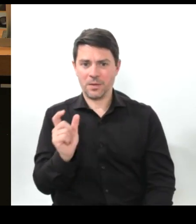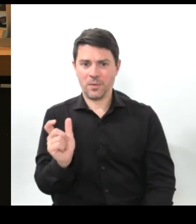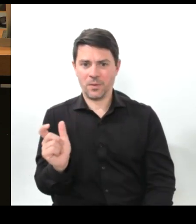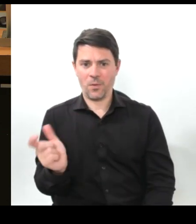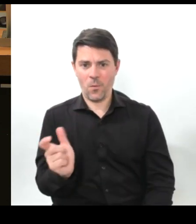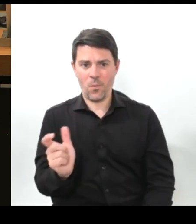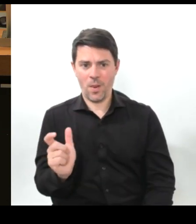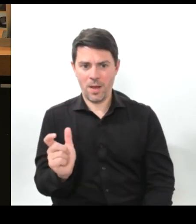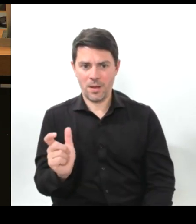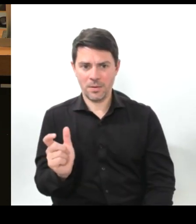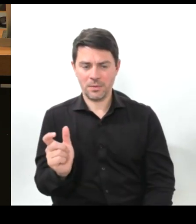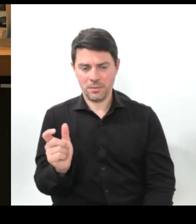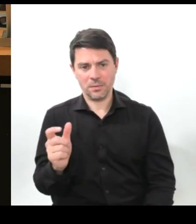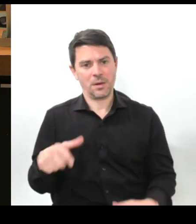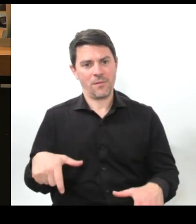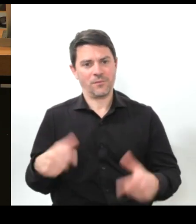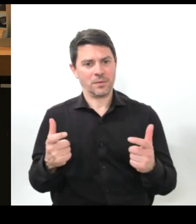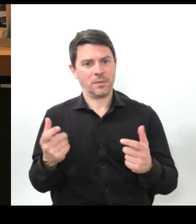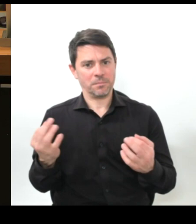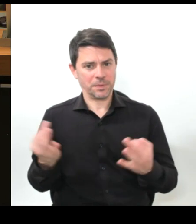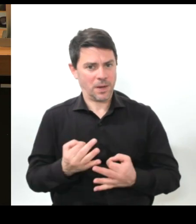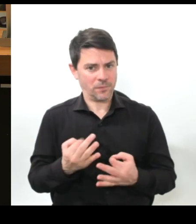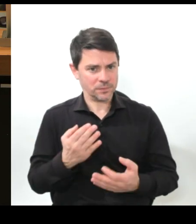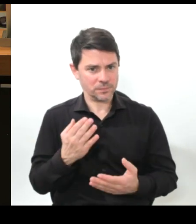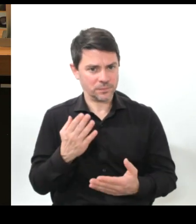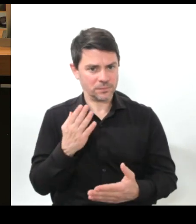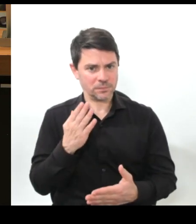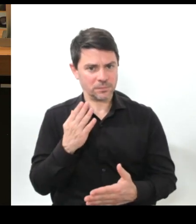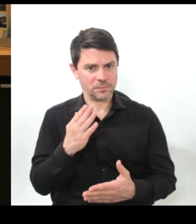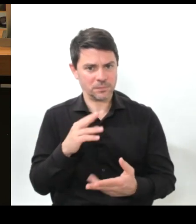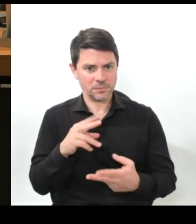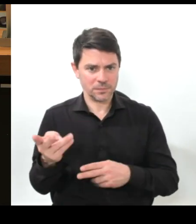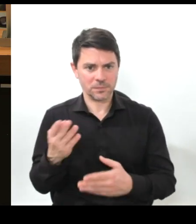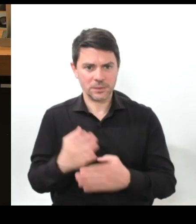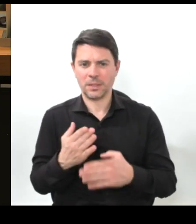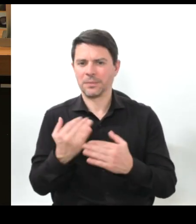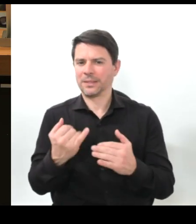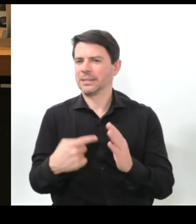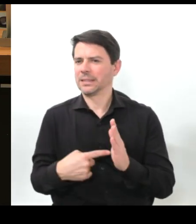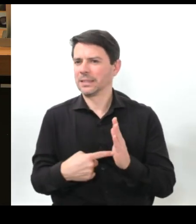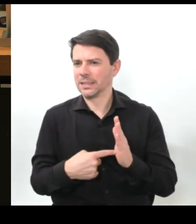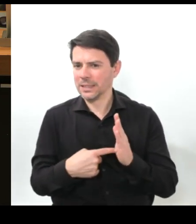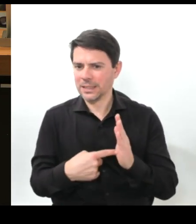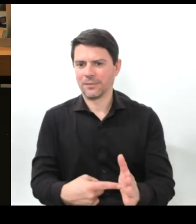Probleme als eine Lösung der Energiegewinnung ein. Nochmals Wir sind nicht gegen Solarzellen und diesen